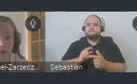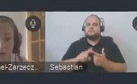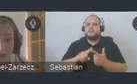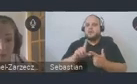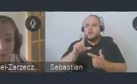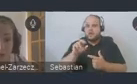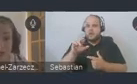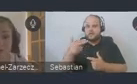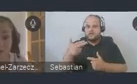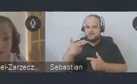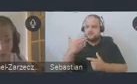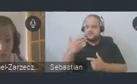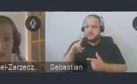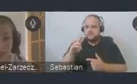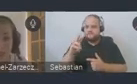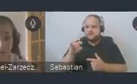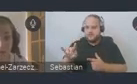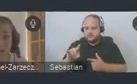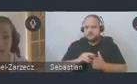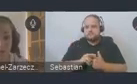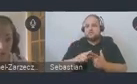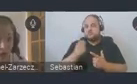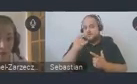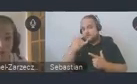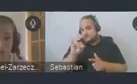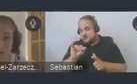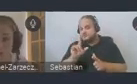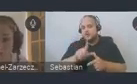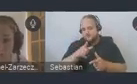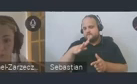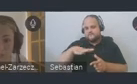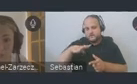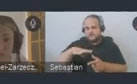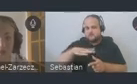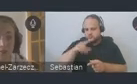Learn My Way - trochę inna metoda, ale też warto przetestować.